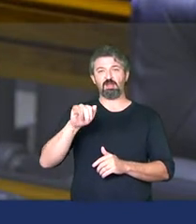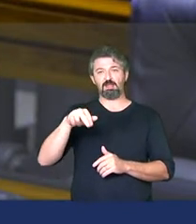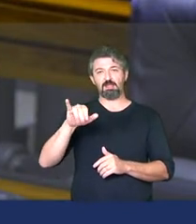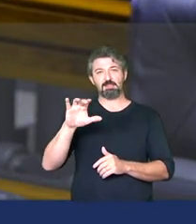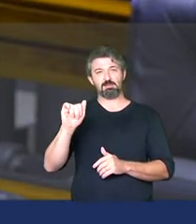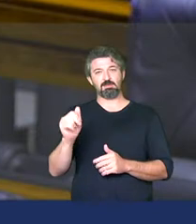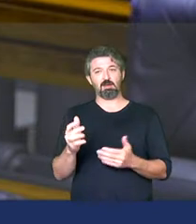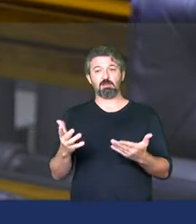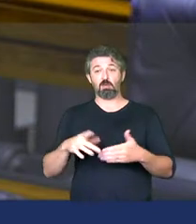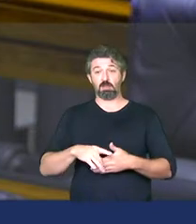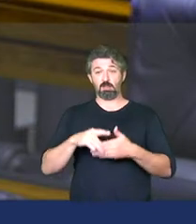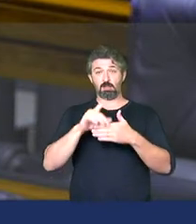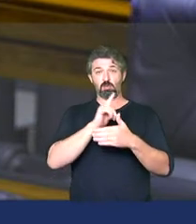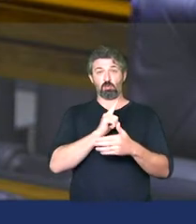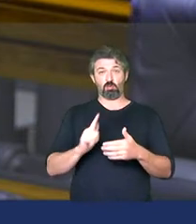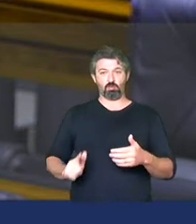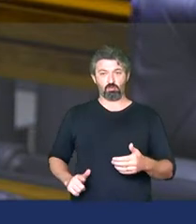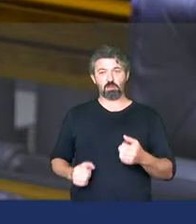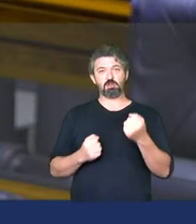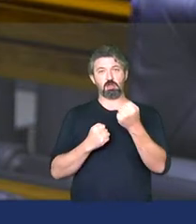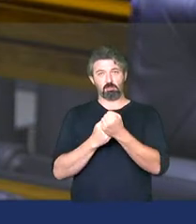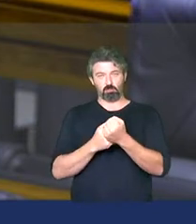ENTÃO, PELA LIDERANÇA DO GOVERNO NÓS APOIAMOS,